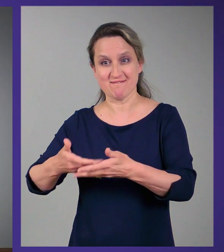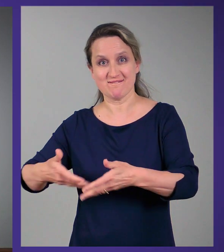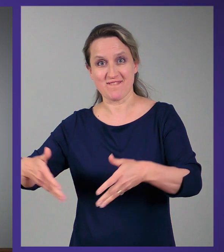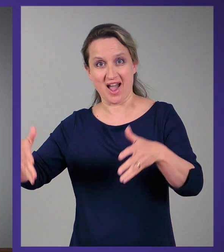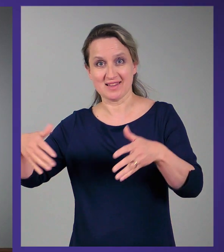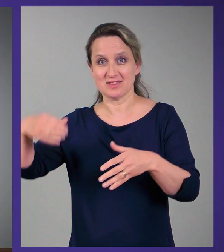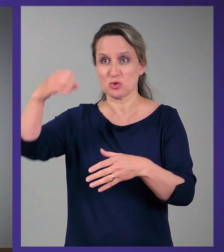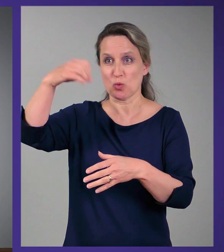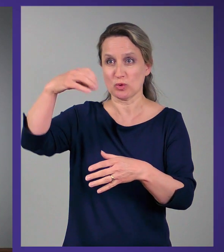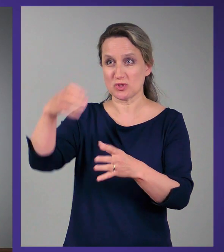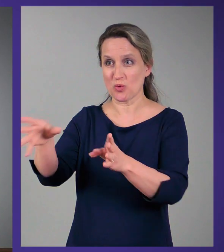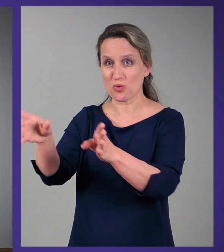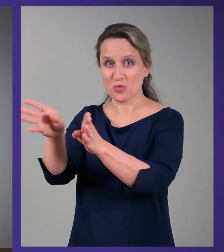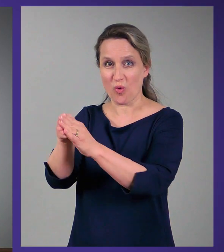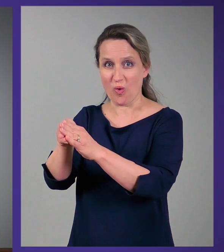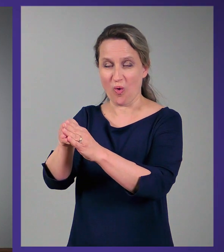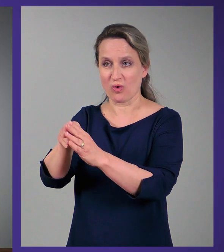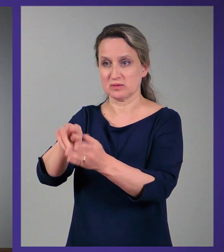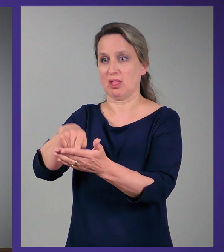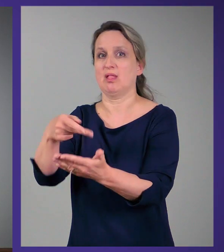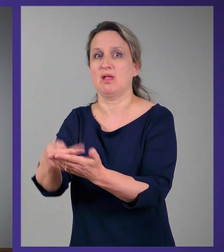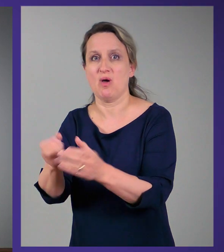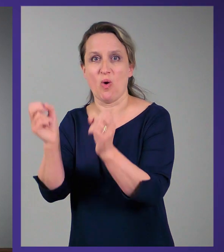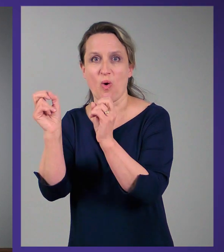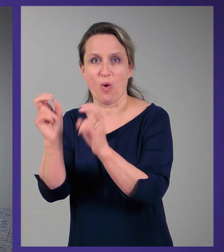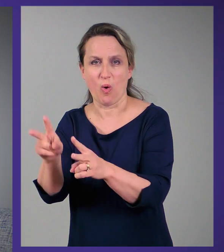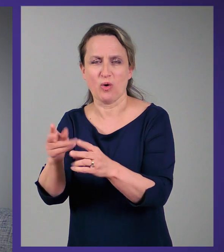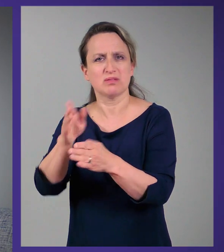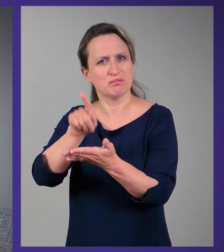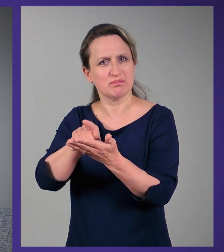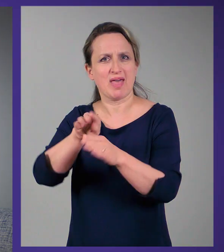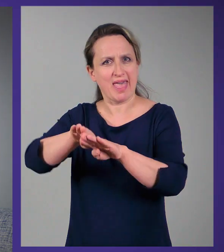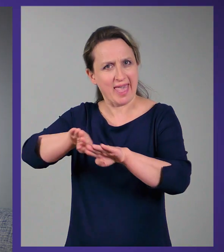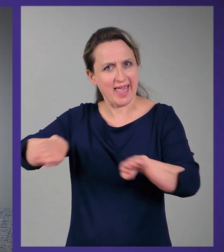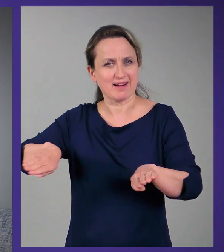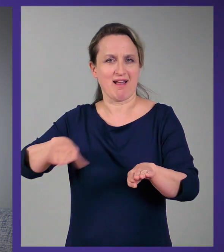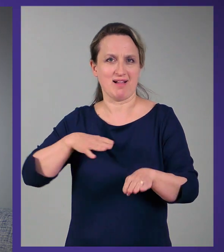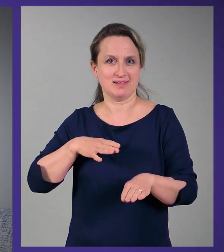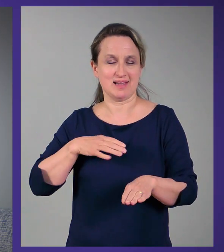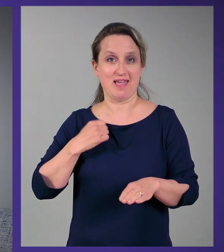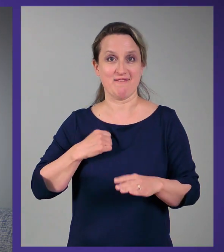Vannitoas võiks olla dušinurk ja vann eraldi. Vannitoas võiks olla piisavalt ruumi,